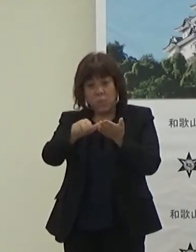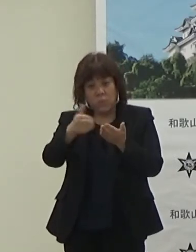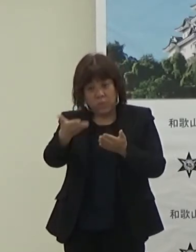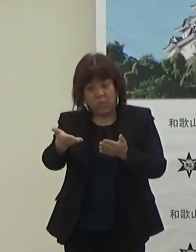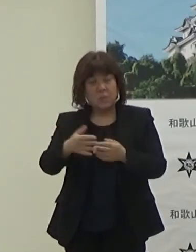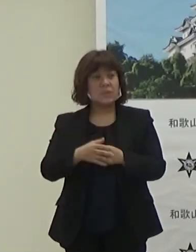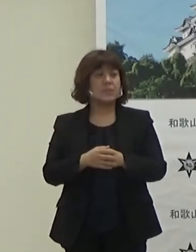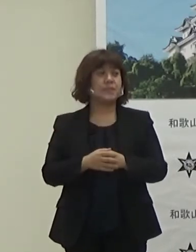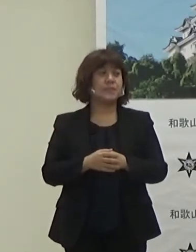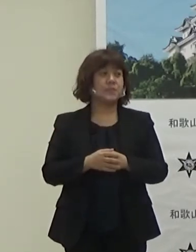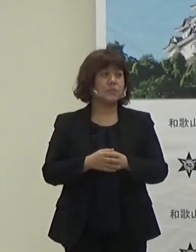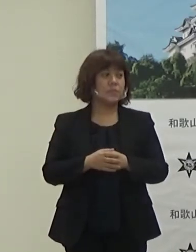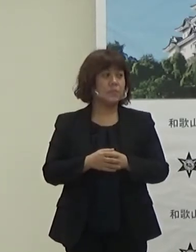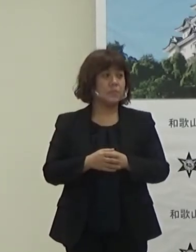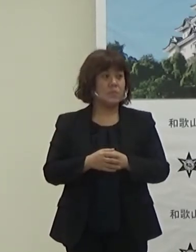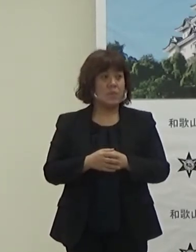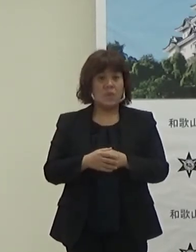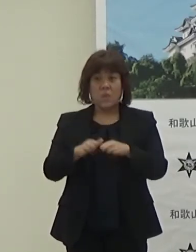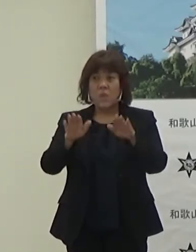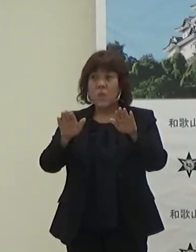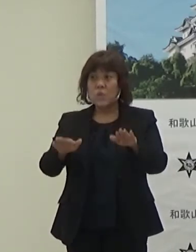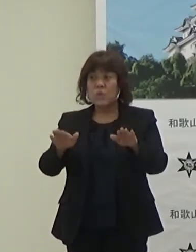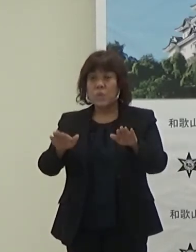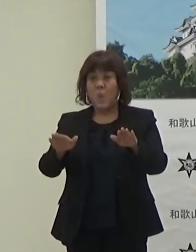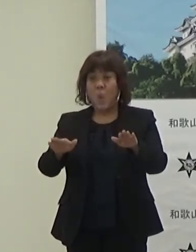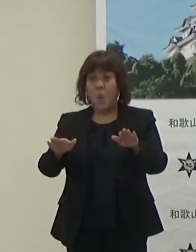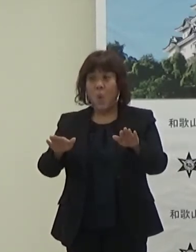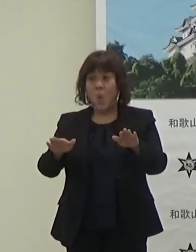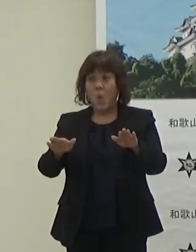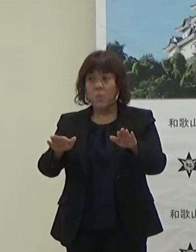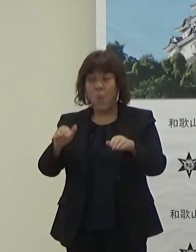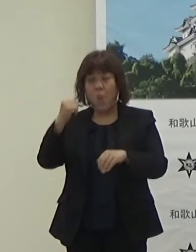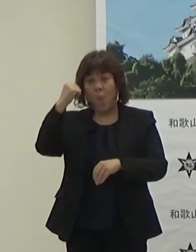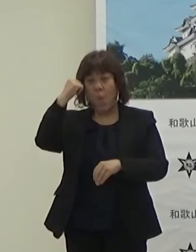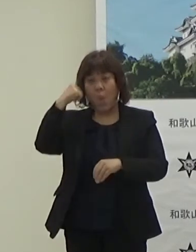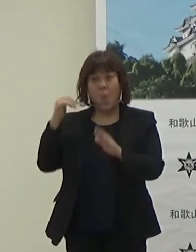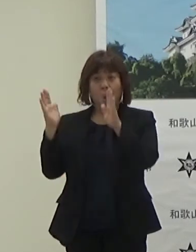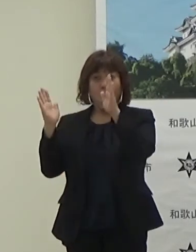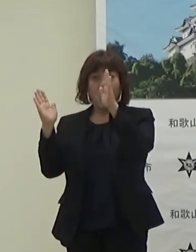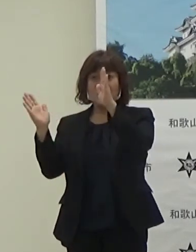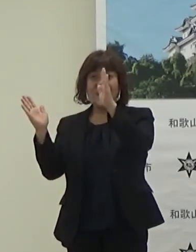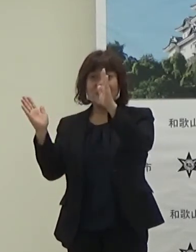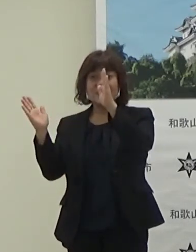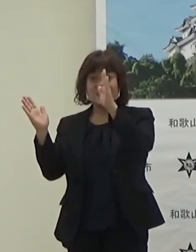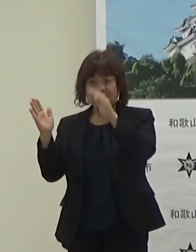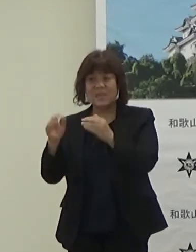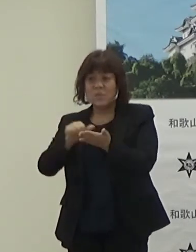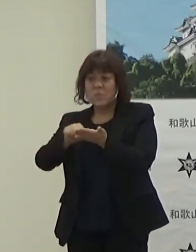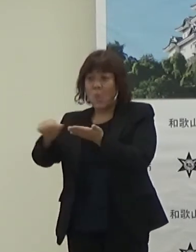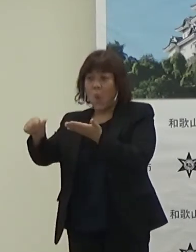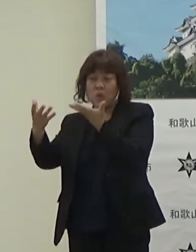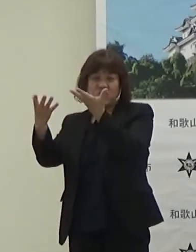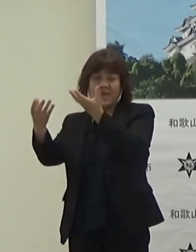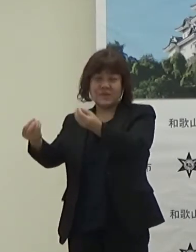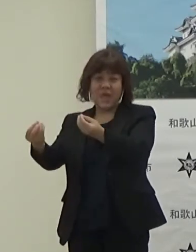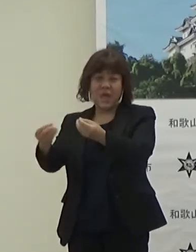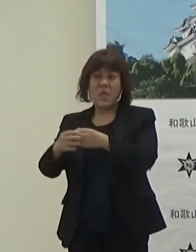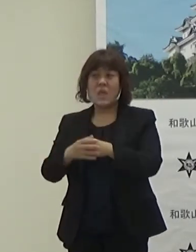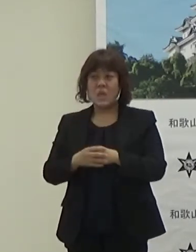今日だよね 今日の午前だよね 今日の午前で登録させていただき ました